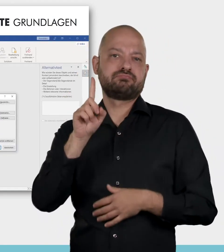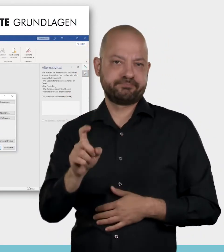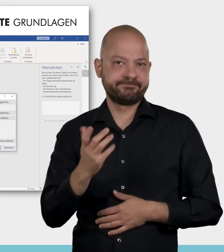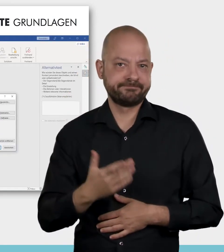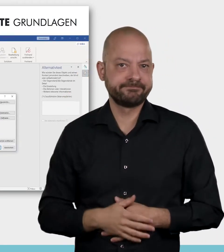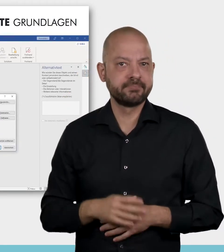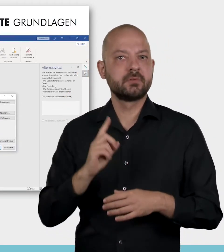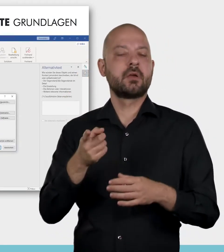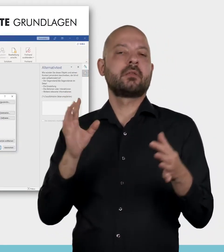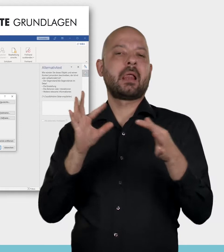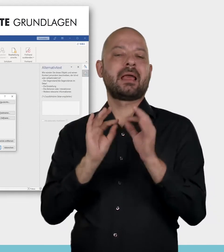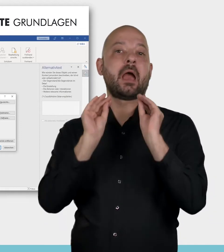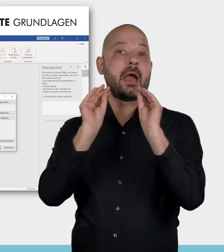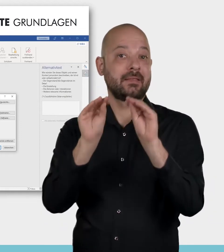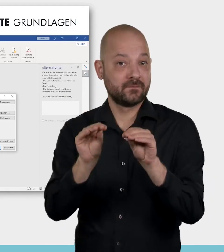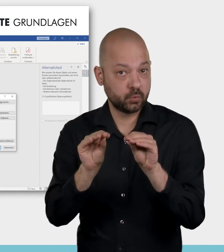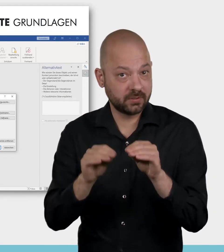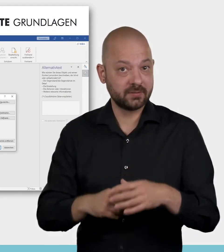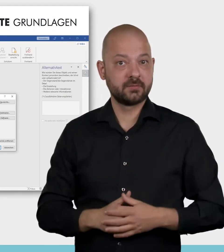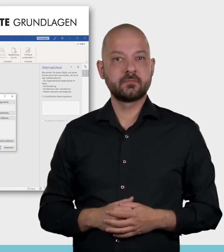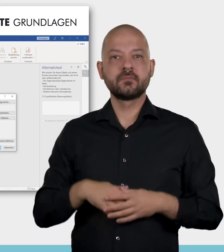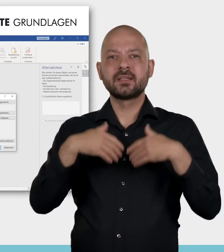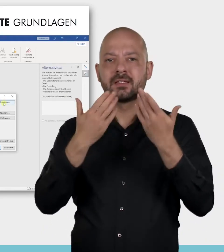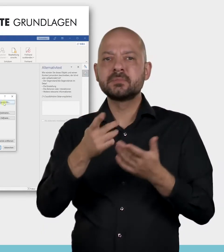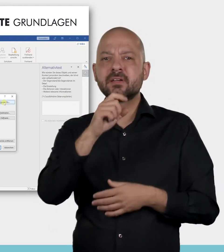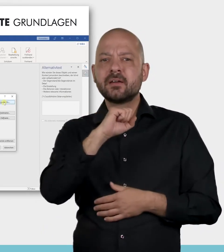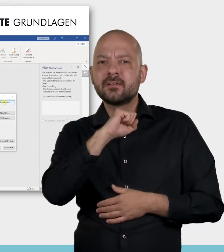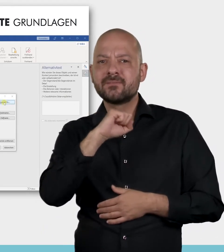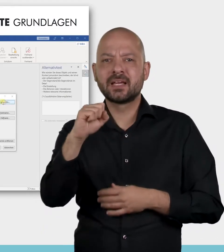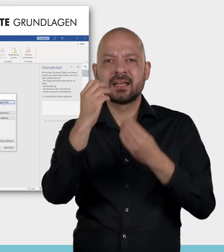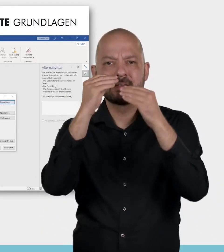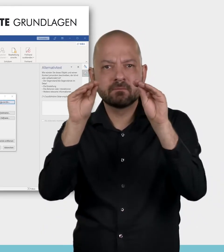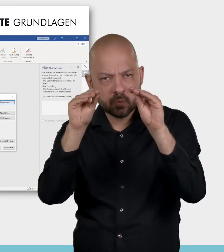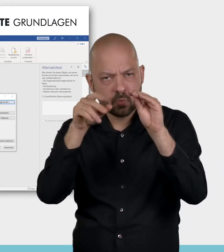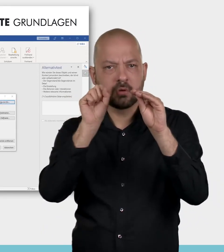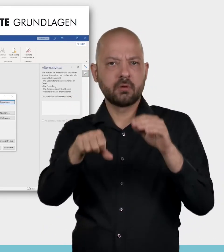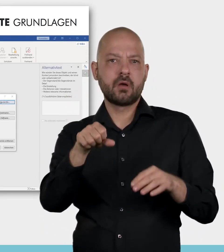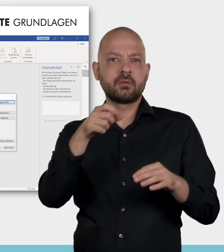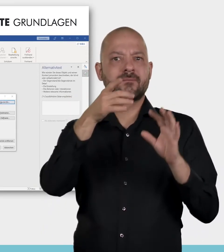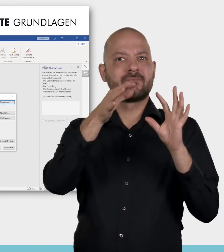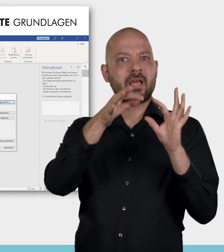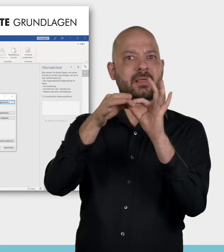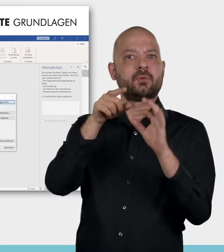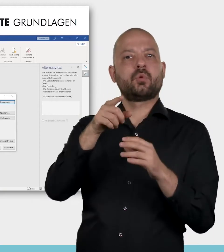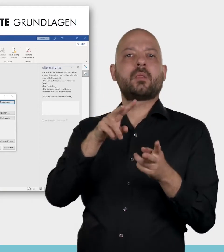Hier fügen Sie den Link ein. Über Quicklnfo fügen Sie der Verlinkung einen Alternativtext hinzu,